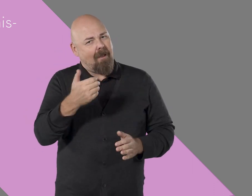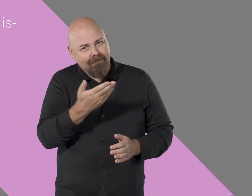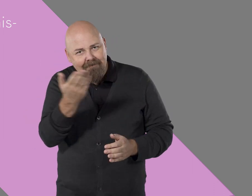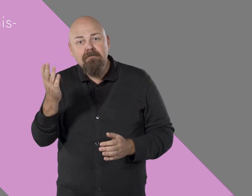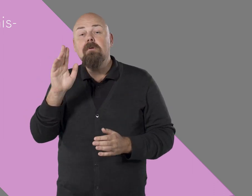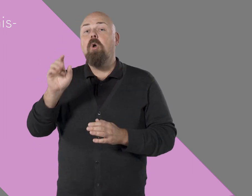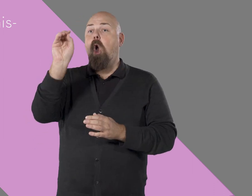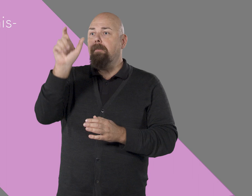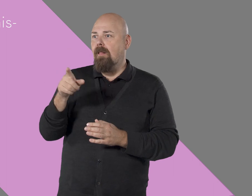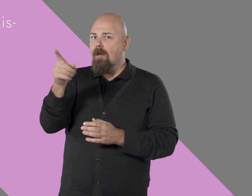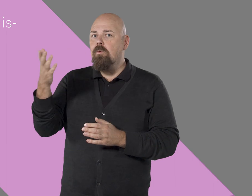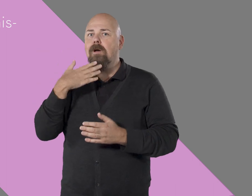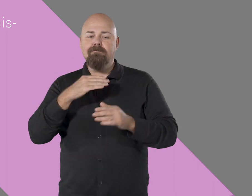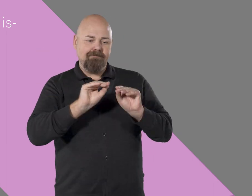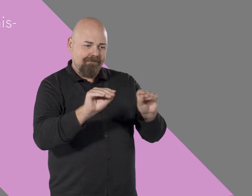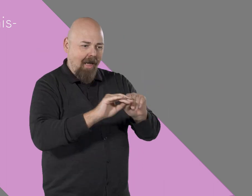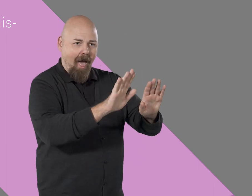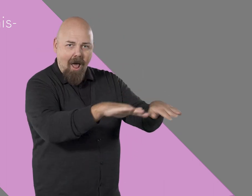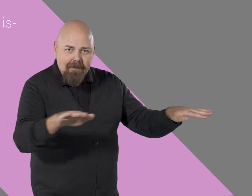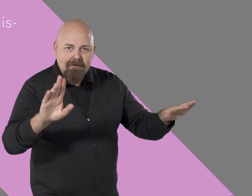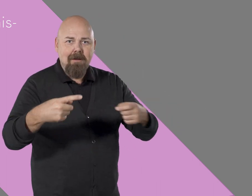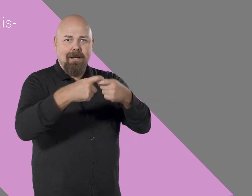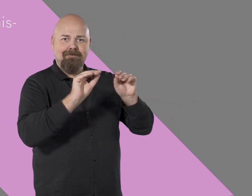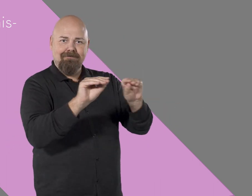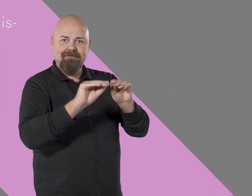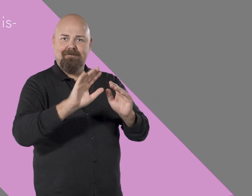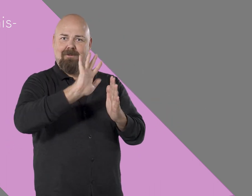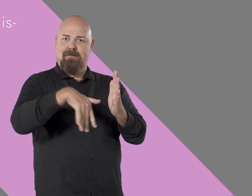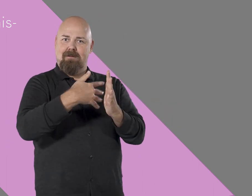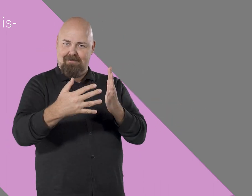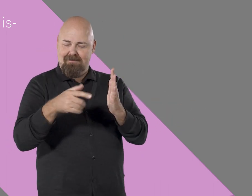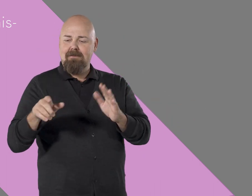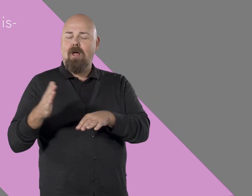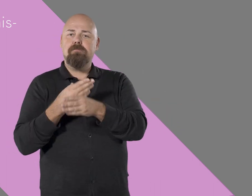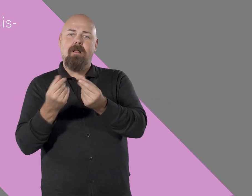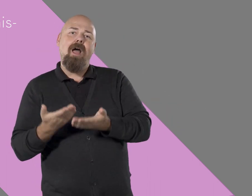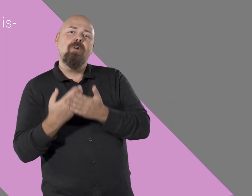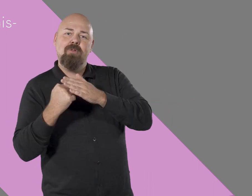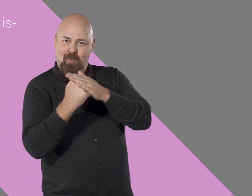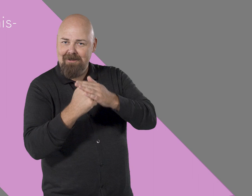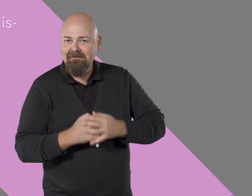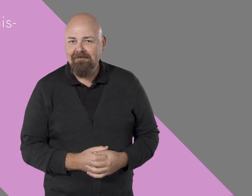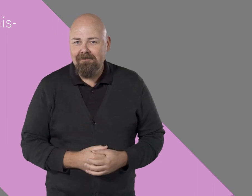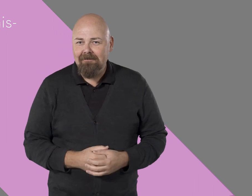ensisijaisesti opettajan työkaluksi lapsille ja perheille suunnatun - viittomakielen opetukseen.